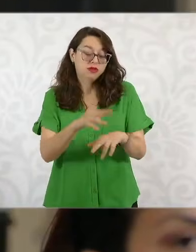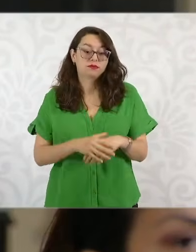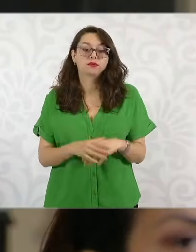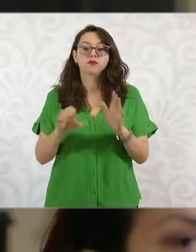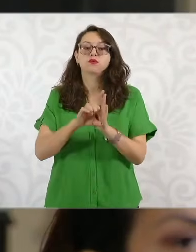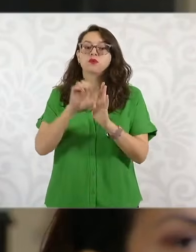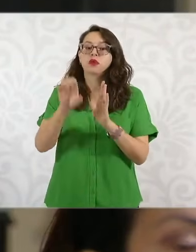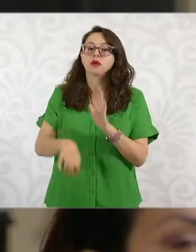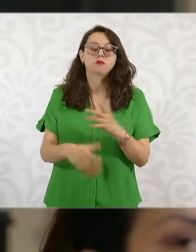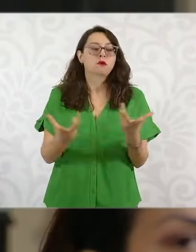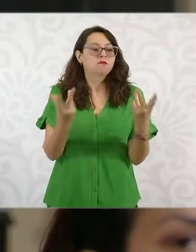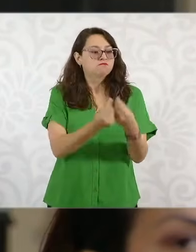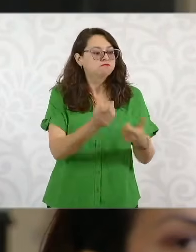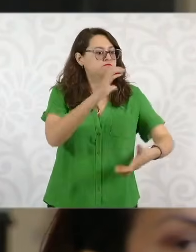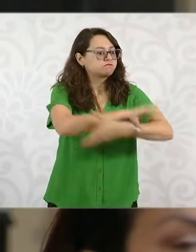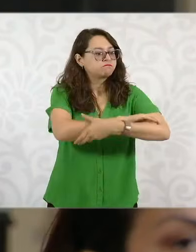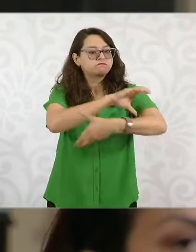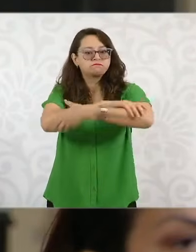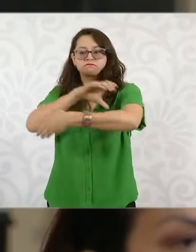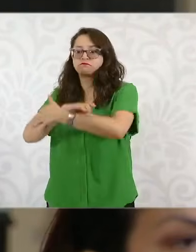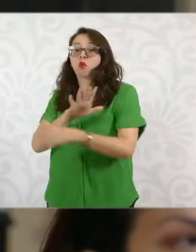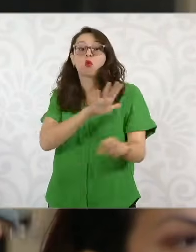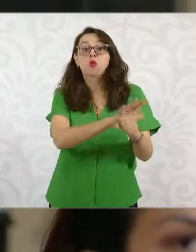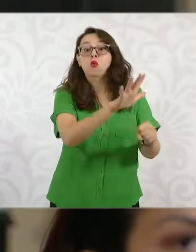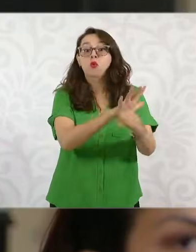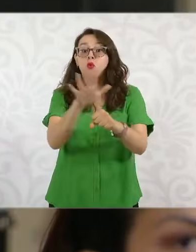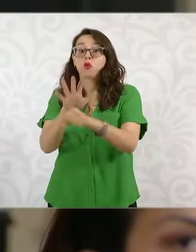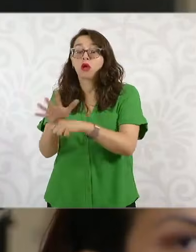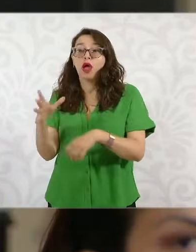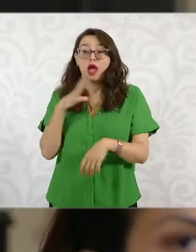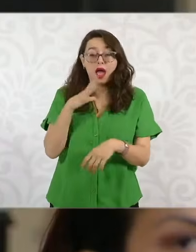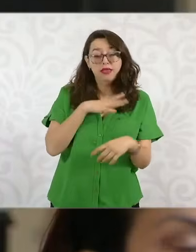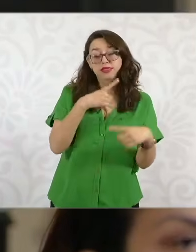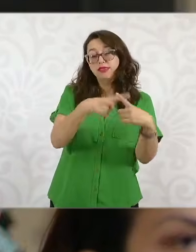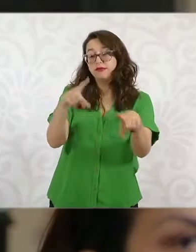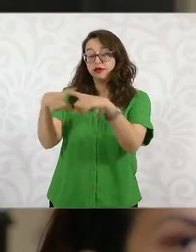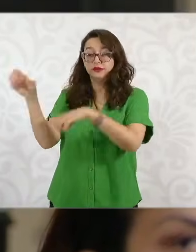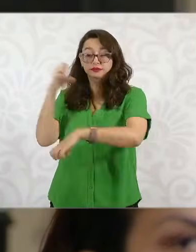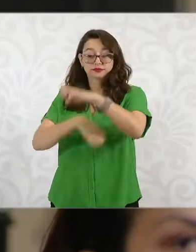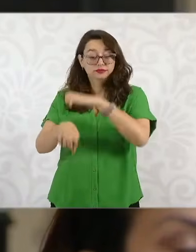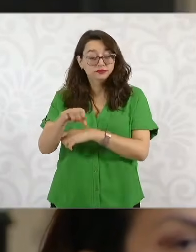decían que se habían eh iban a aliarse con MERK, si mal no recuerdo, y con Birmex para hacer